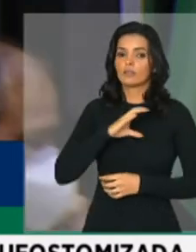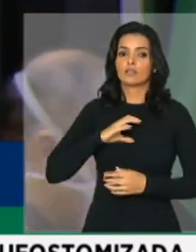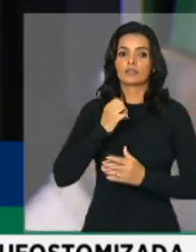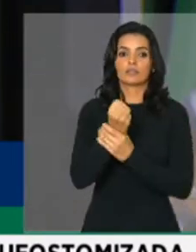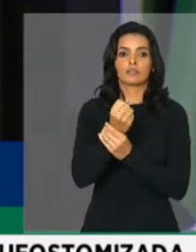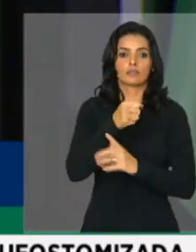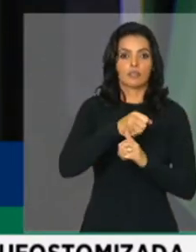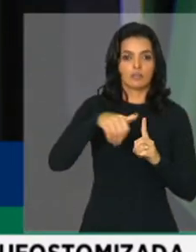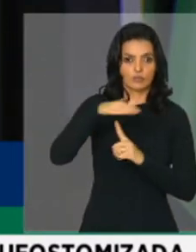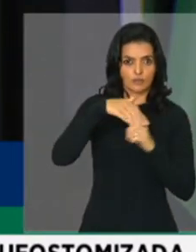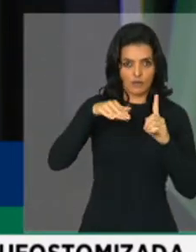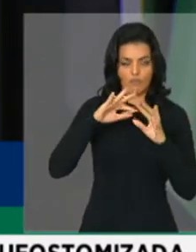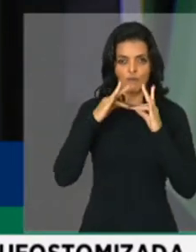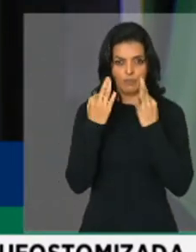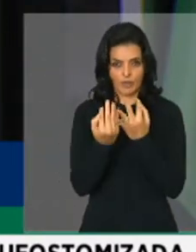PLENÁRIO N °. 1 E SUBEMENDA SUBSTITUTIVA GLOBAL DA